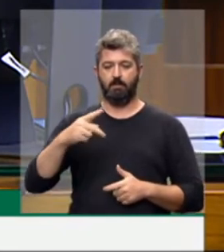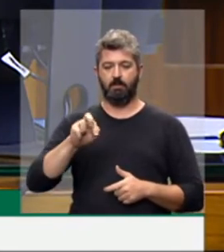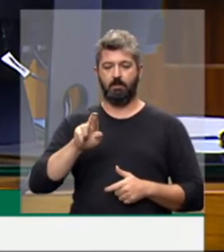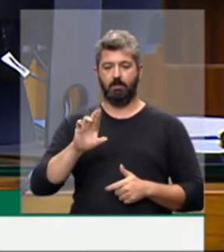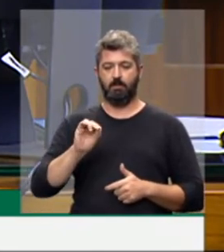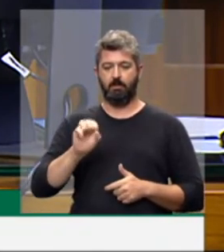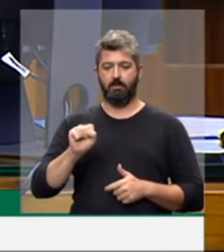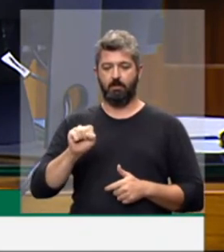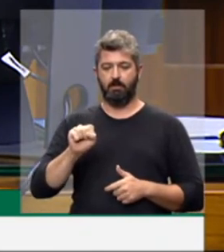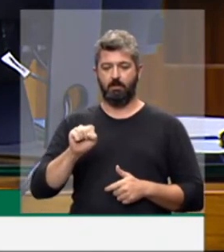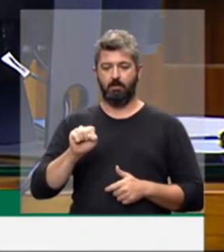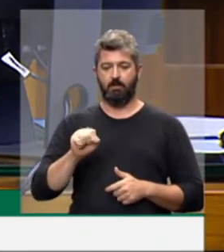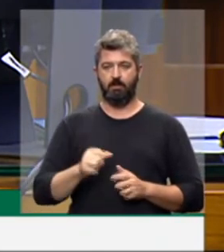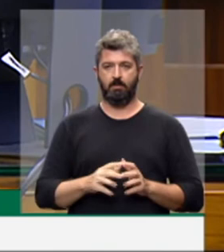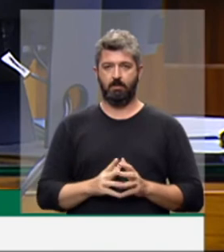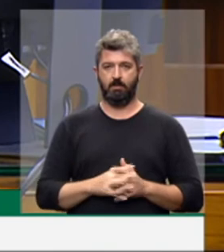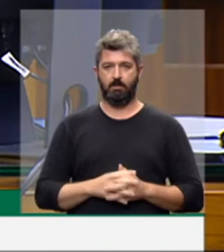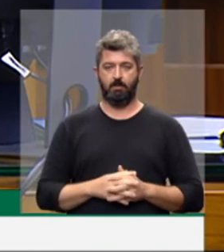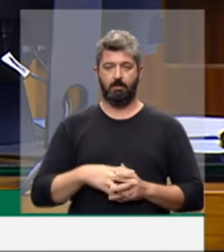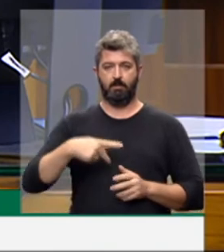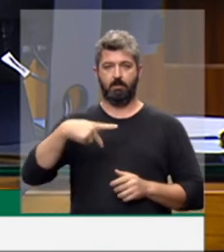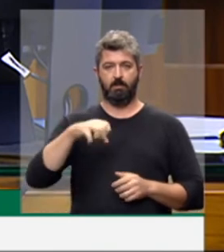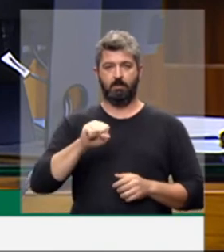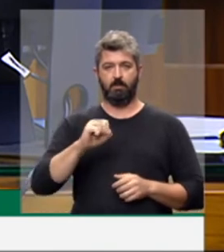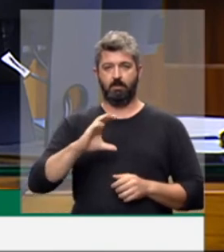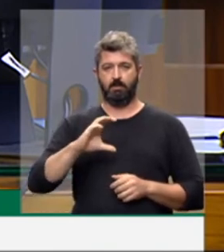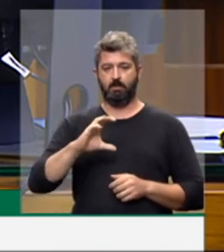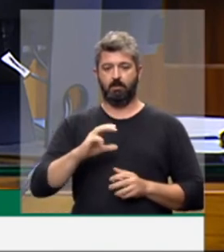DE OBSTRUÇÃO. -- [PRESIDENTE]: OBRIGADO, DEPUTADA, COMO VOTA